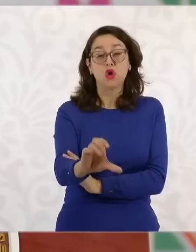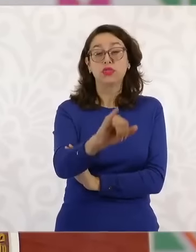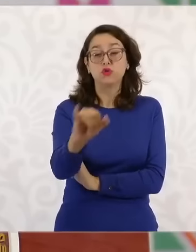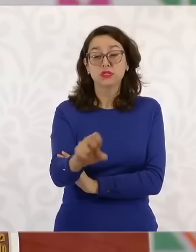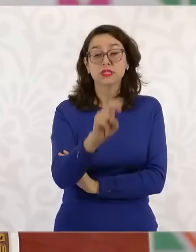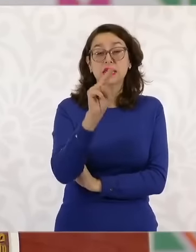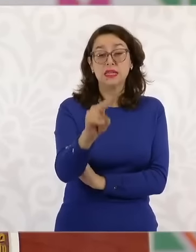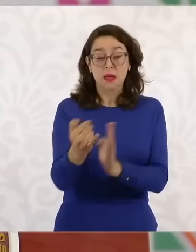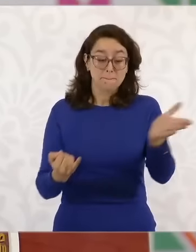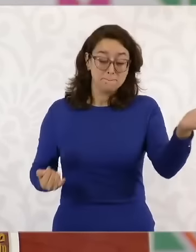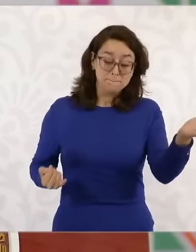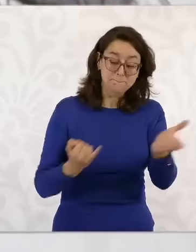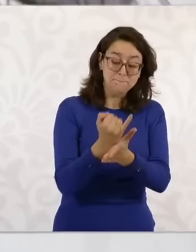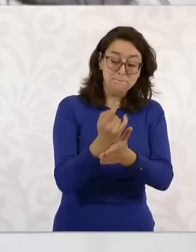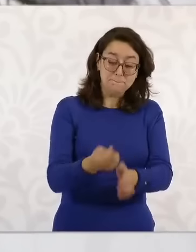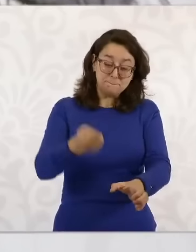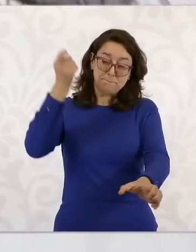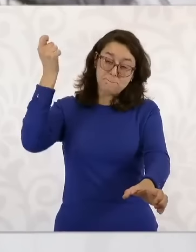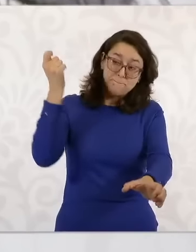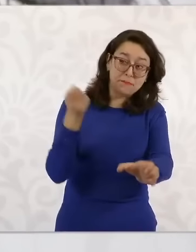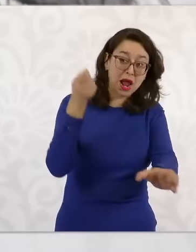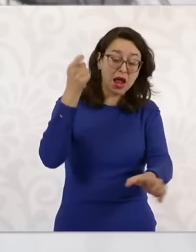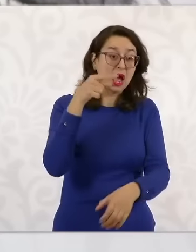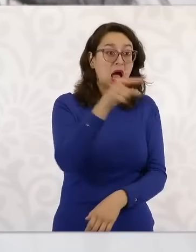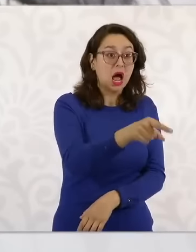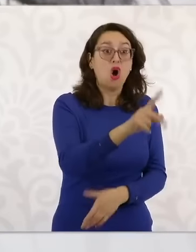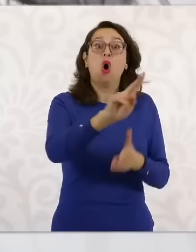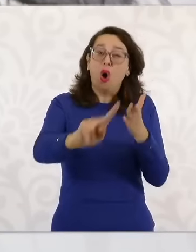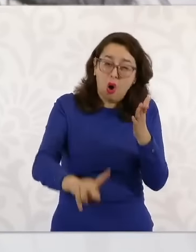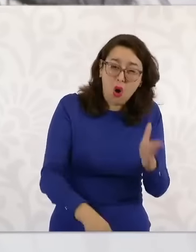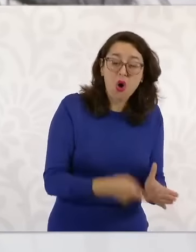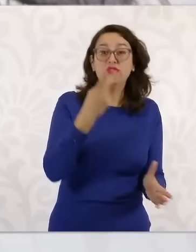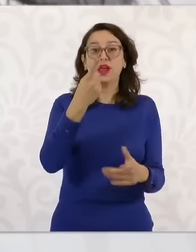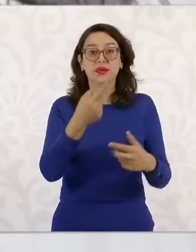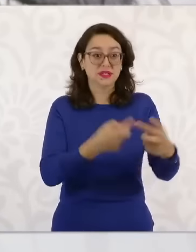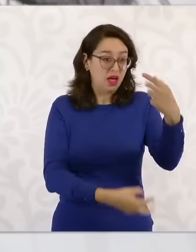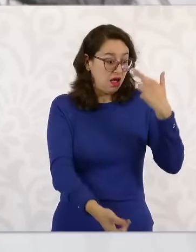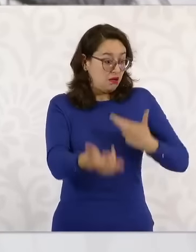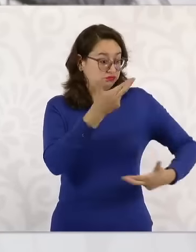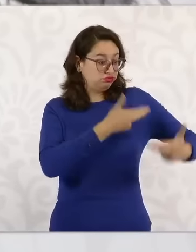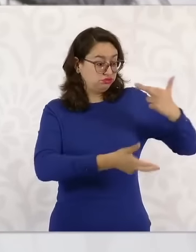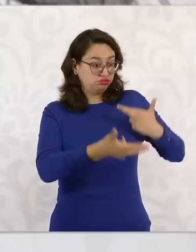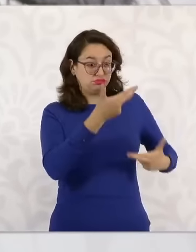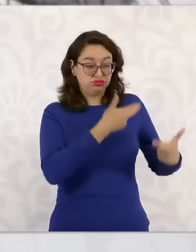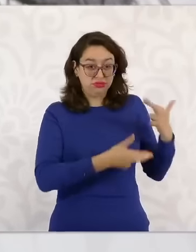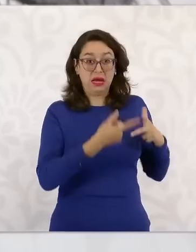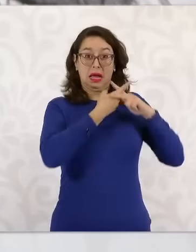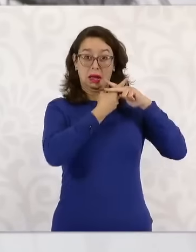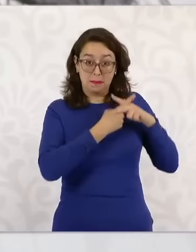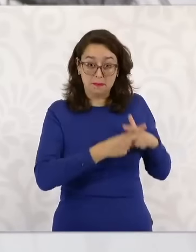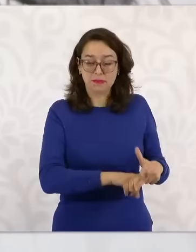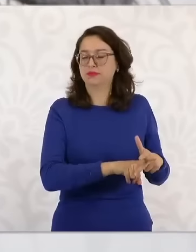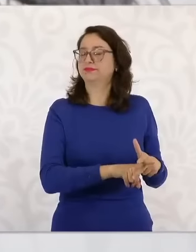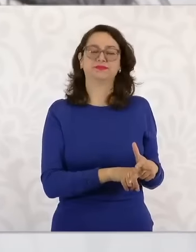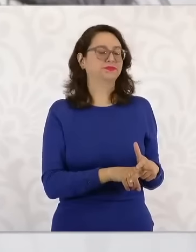Imagínense. O sea, cuando el poder judicial ha hecho su trabajo y ya la Corte toma una decisión,